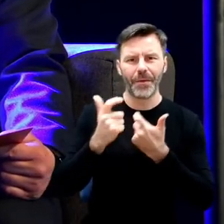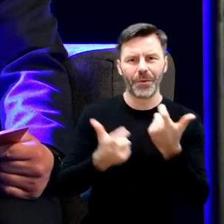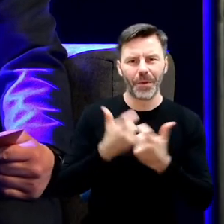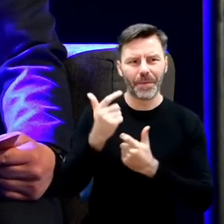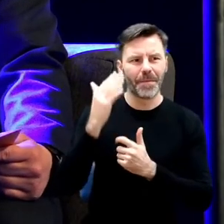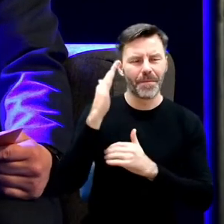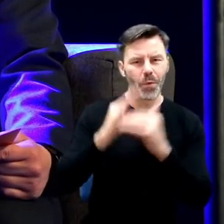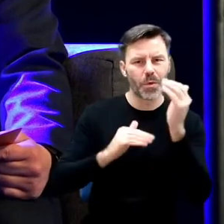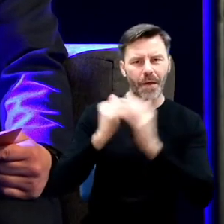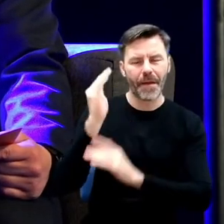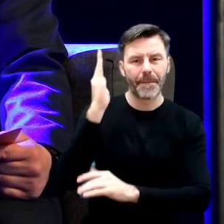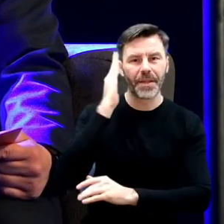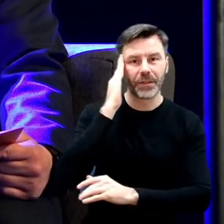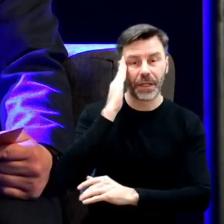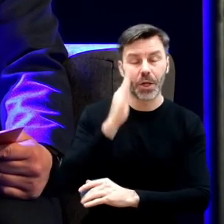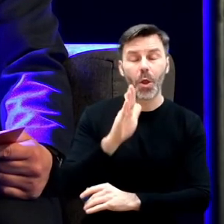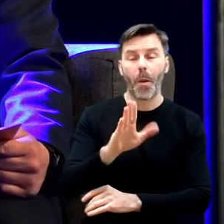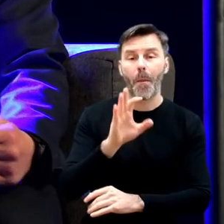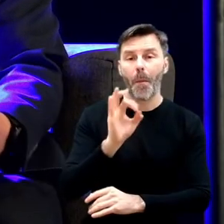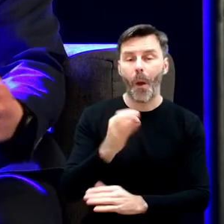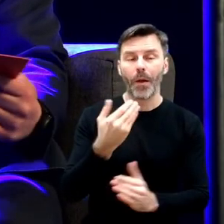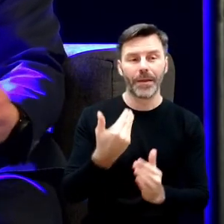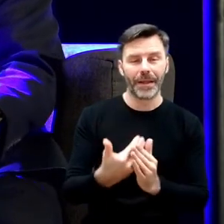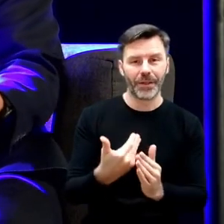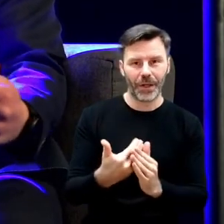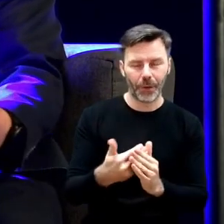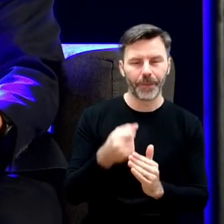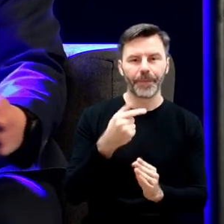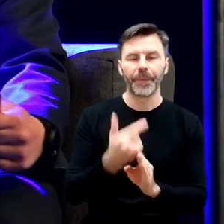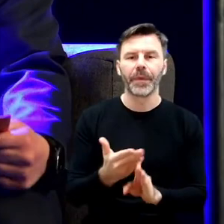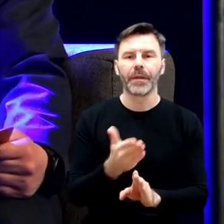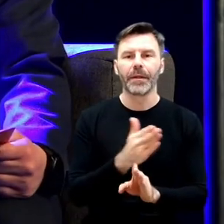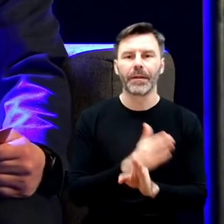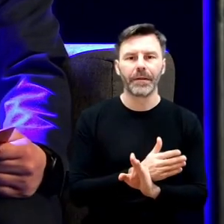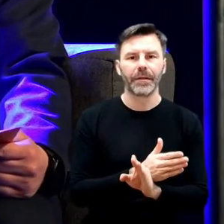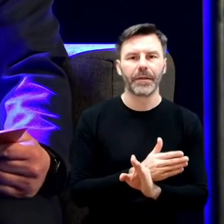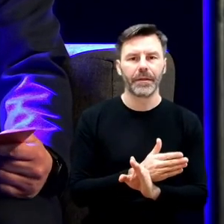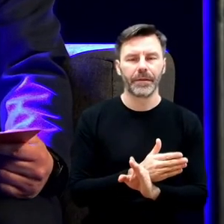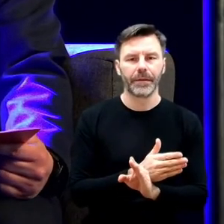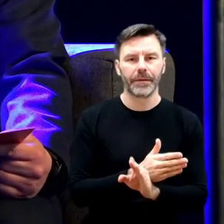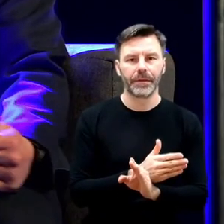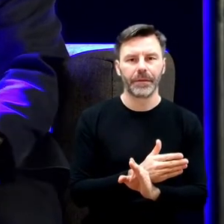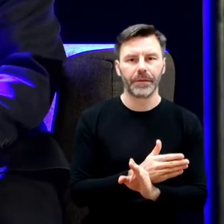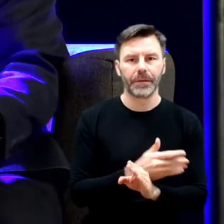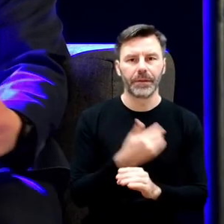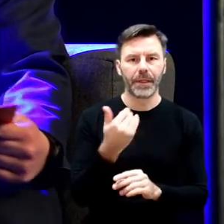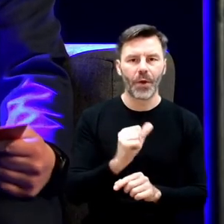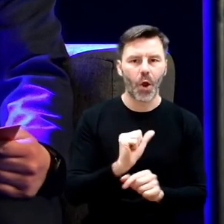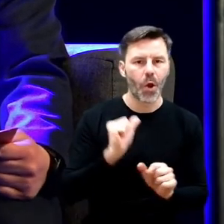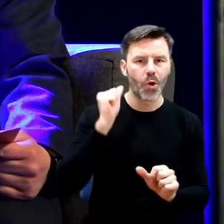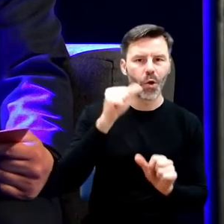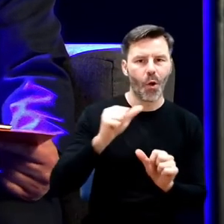poprzez to, że przez długoterminowo, co rocznie, może Pan burmistrz poprawi,